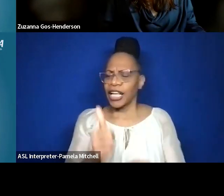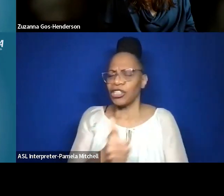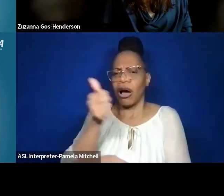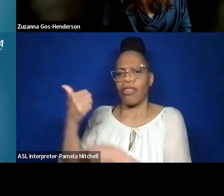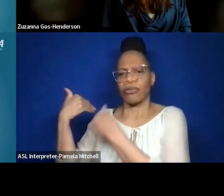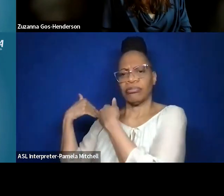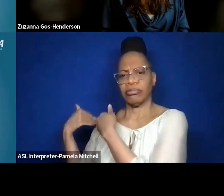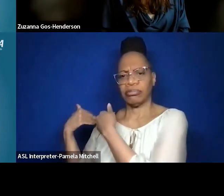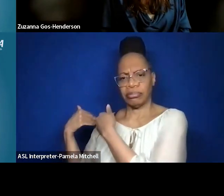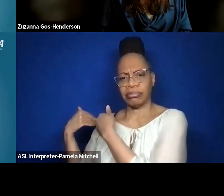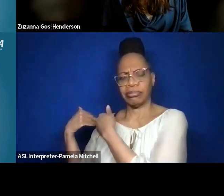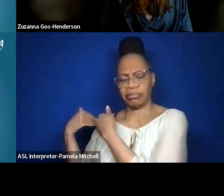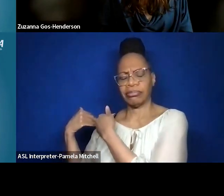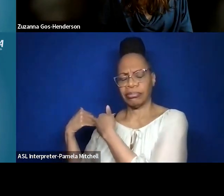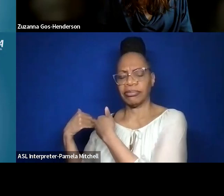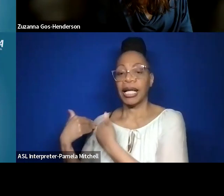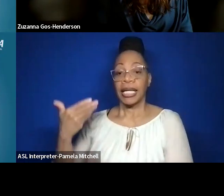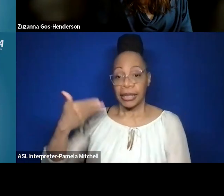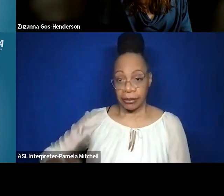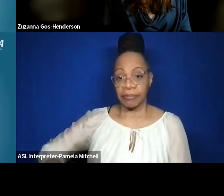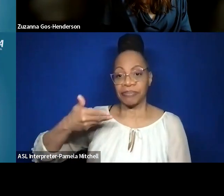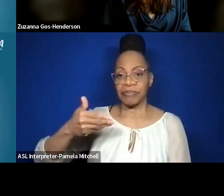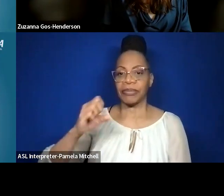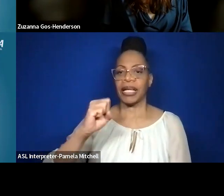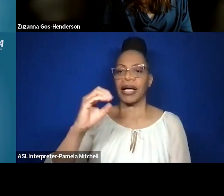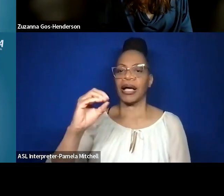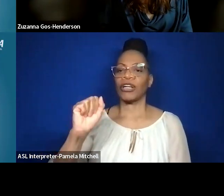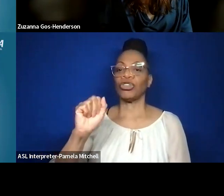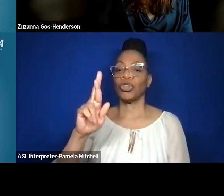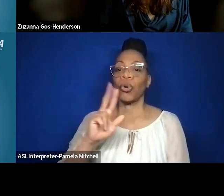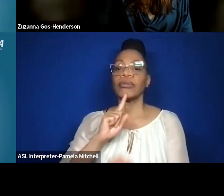Sí, soy una trabajadora de casos dedicada a SOAR.